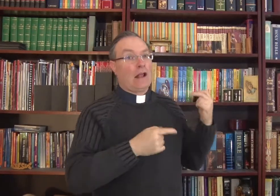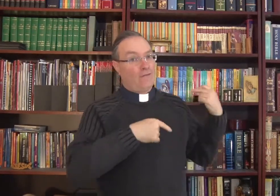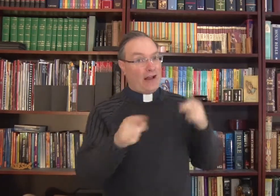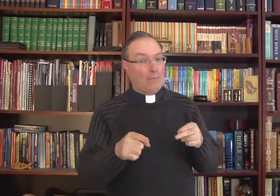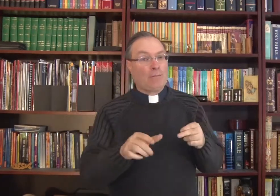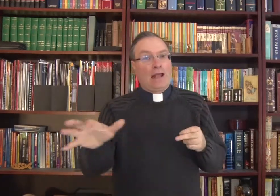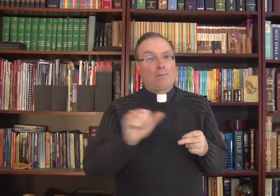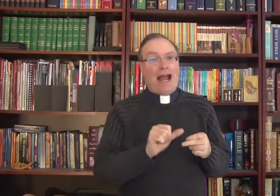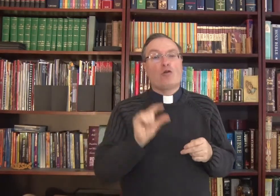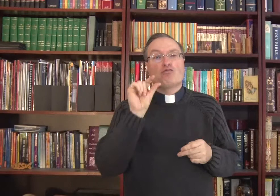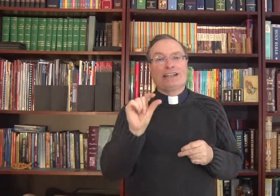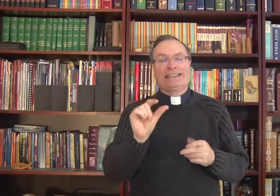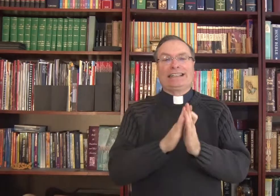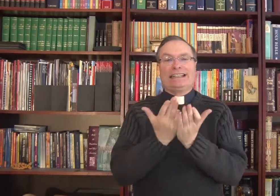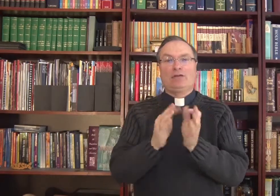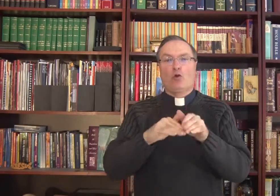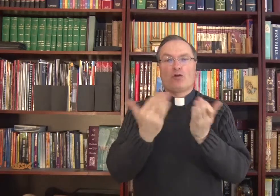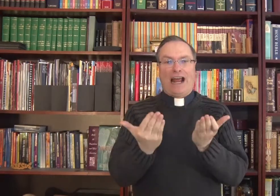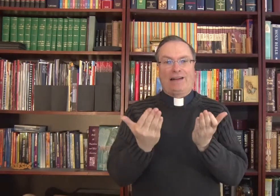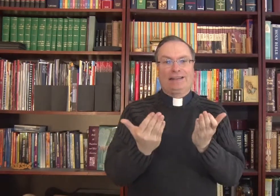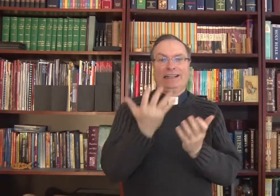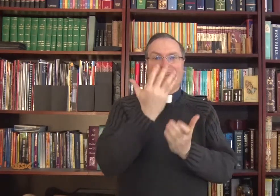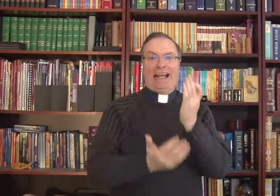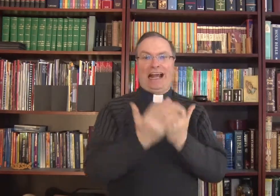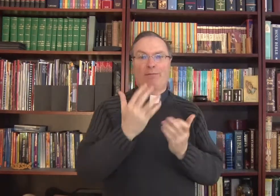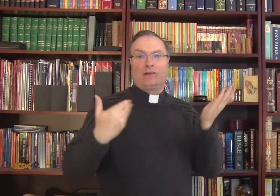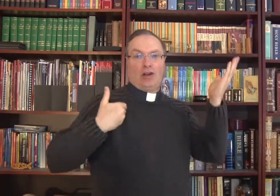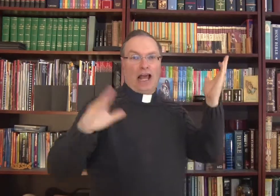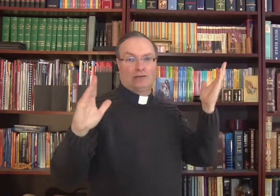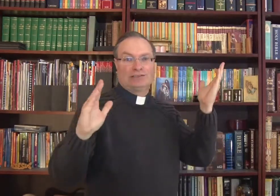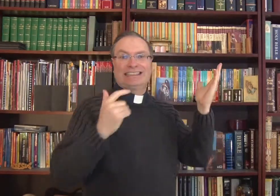«Va, prends le petit livre ouvert dans la main de l'ange